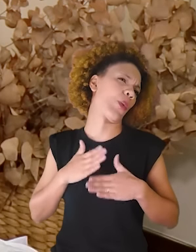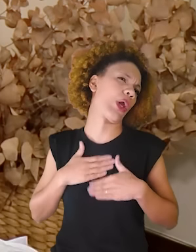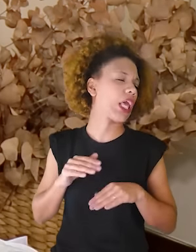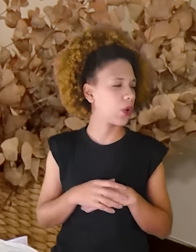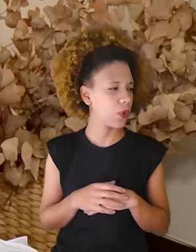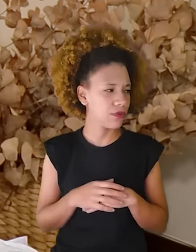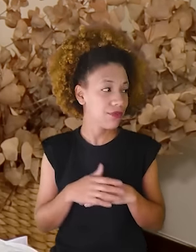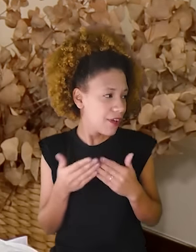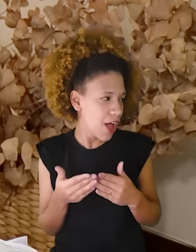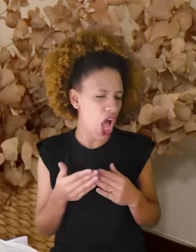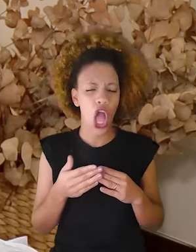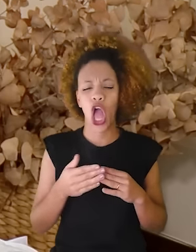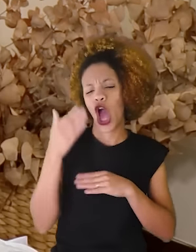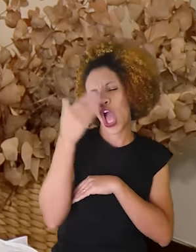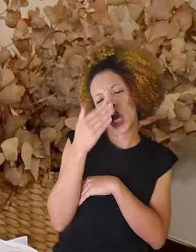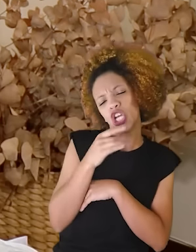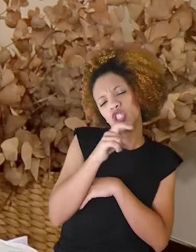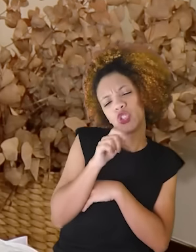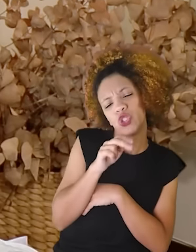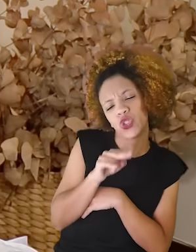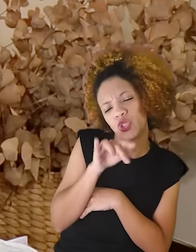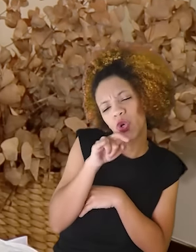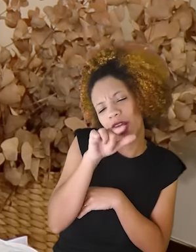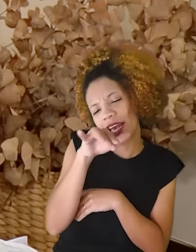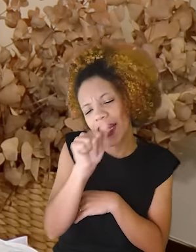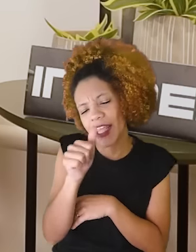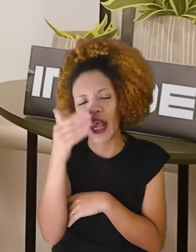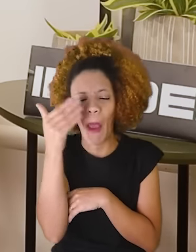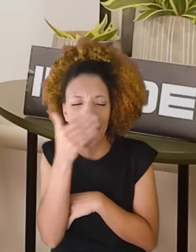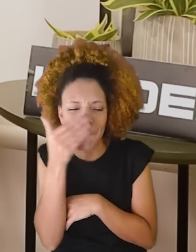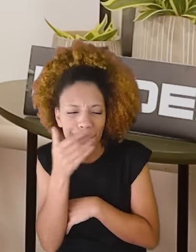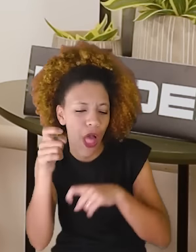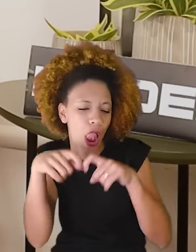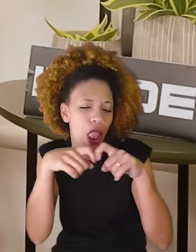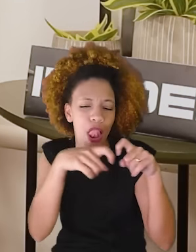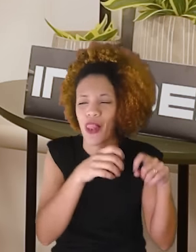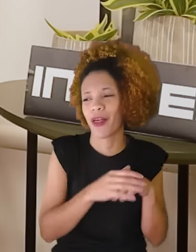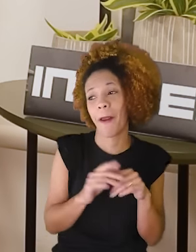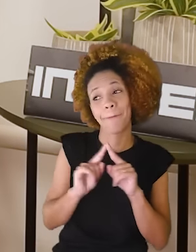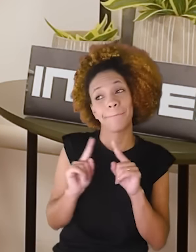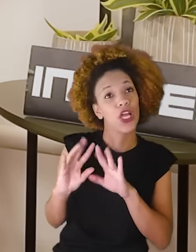os puteiros a titiolina que era só um excelente bar exatamente mas é mas todo bar mais luxuoso